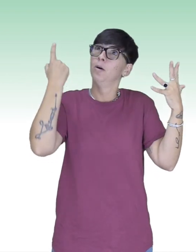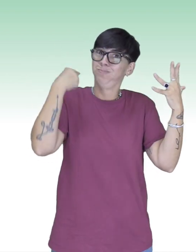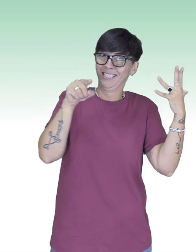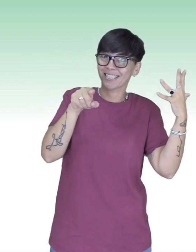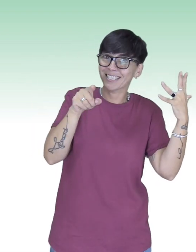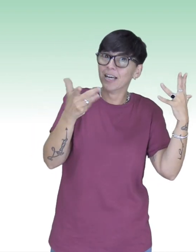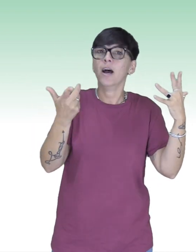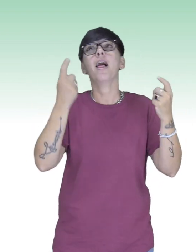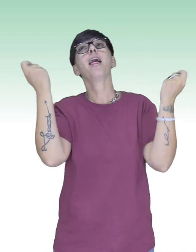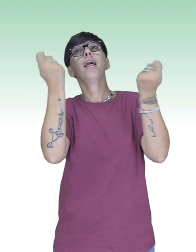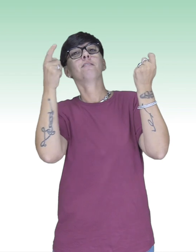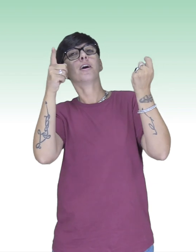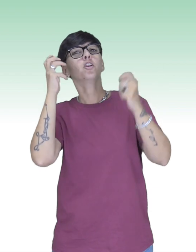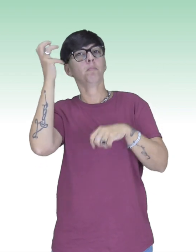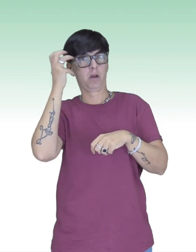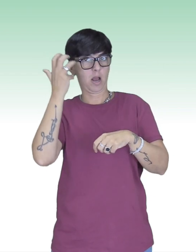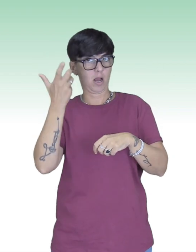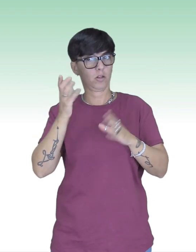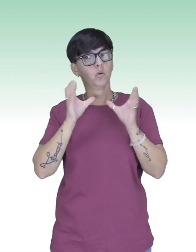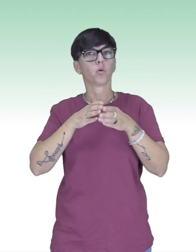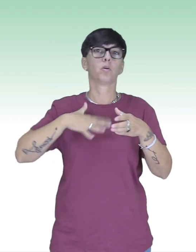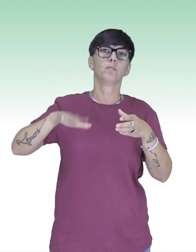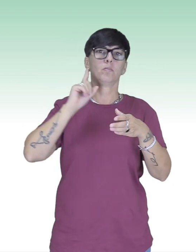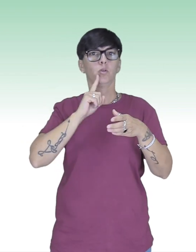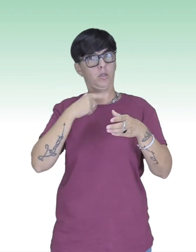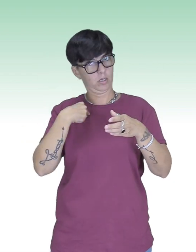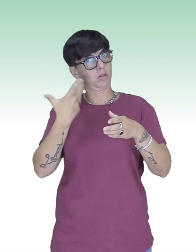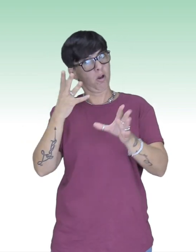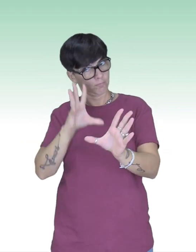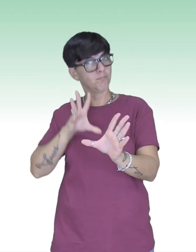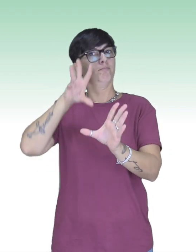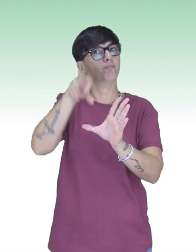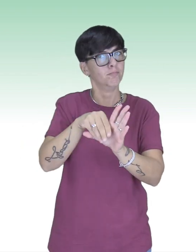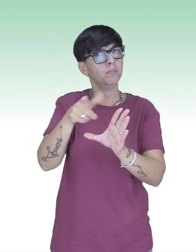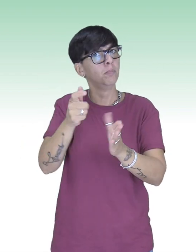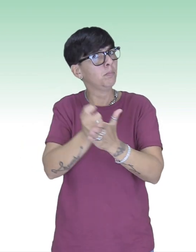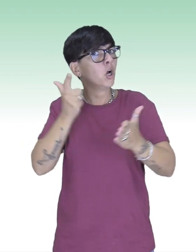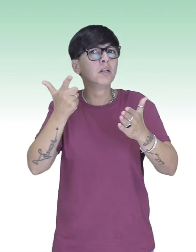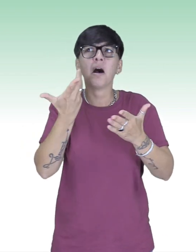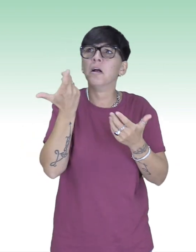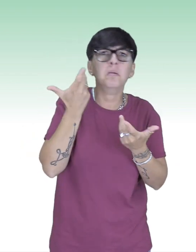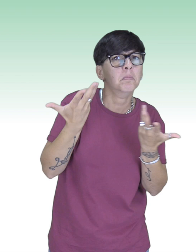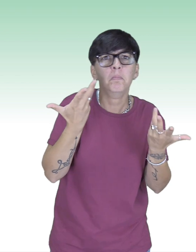occasioni in cui le persone sorde sono spesso incluse grazie a servizi di interpretariato nella lingua dei segni nazionale.